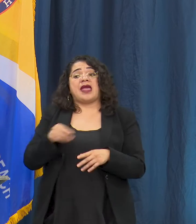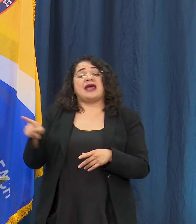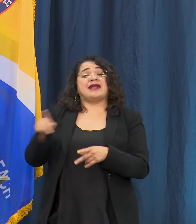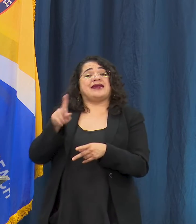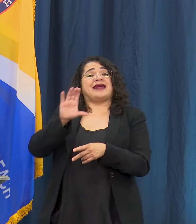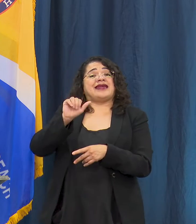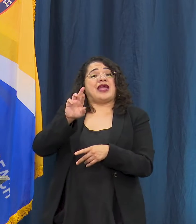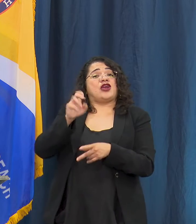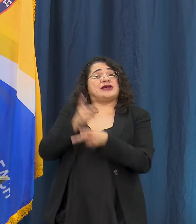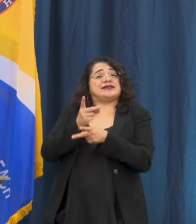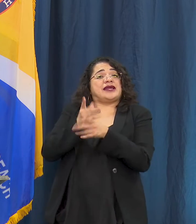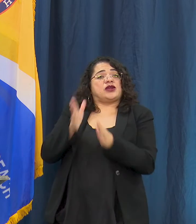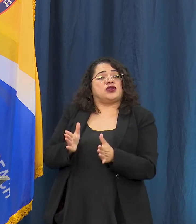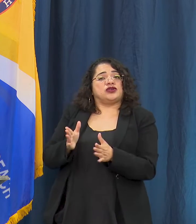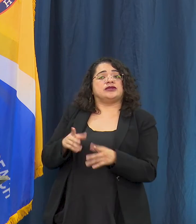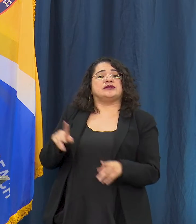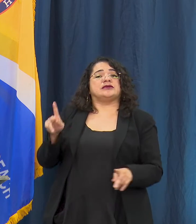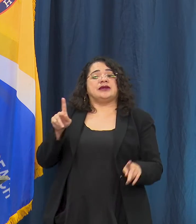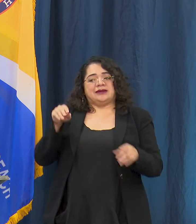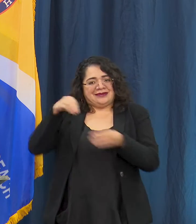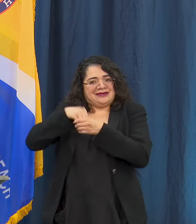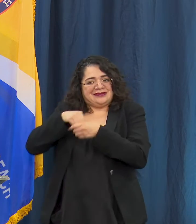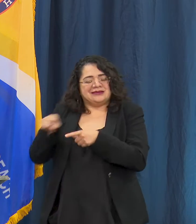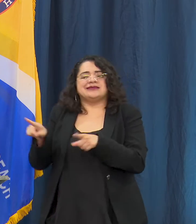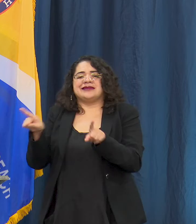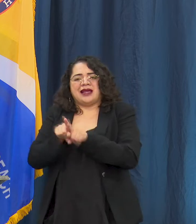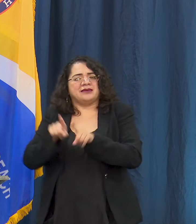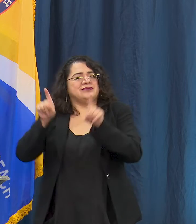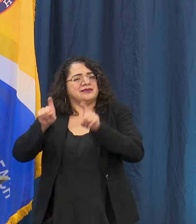mobile tambien servire a que ellos que residen n instalaciones de vida con